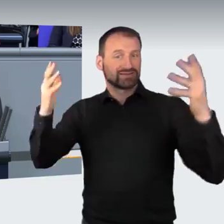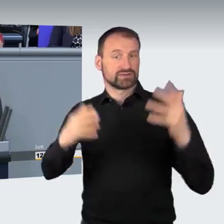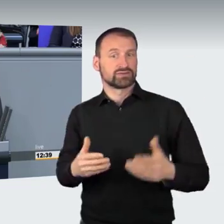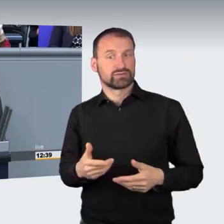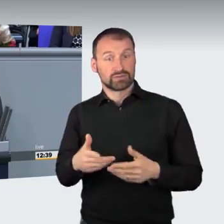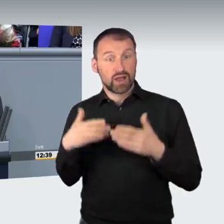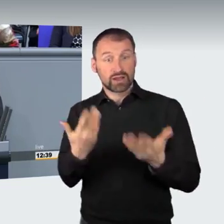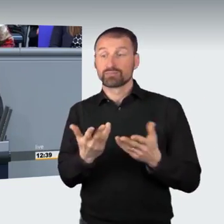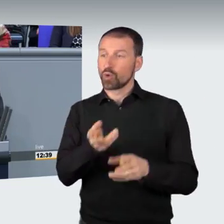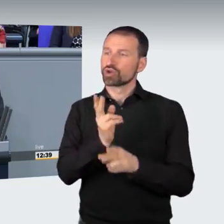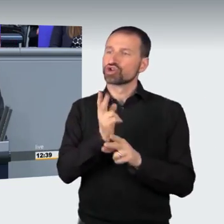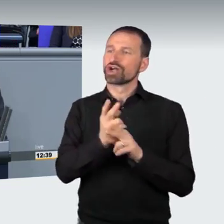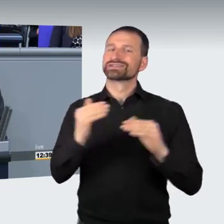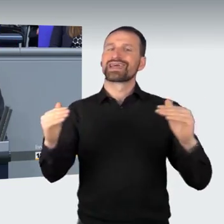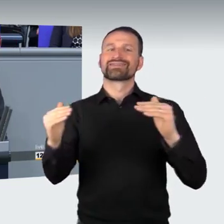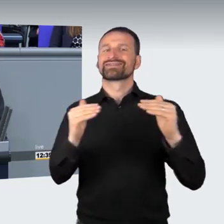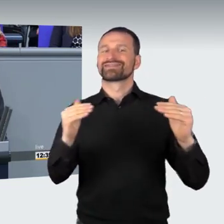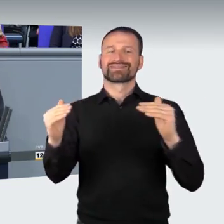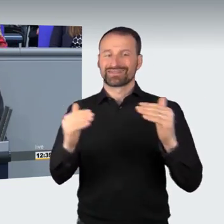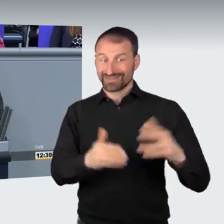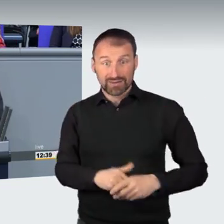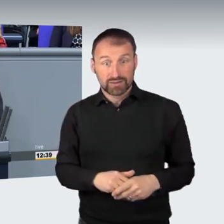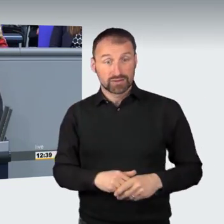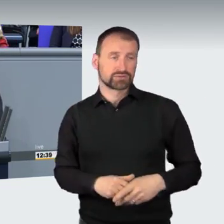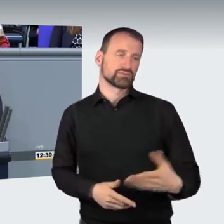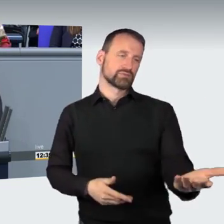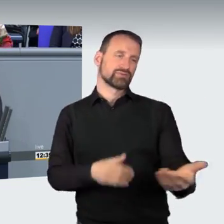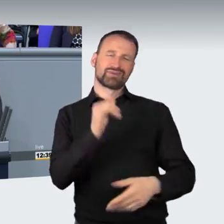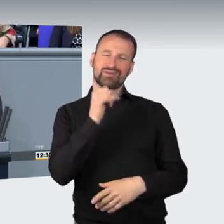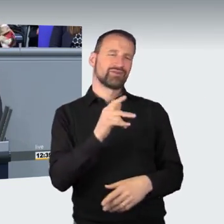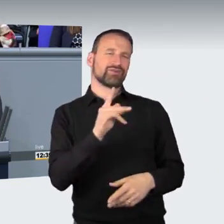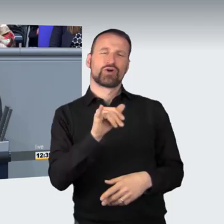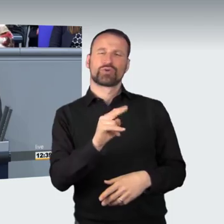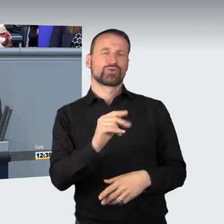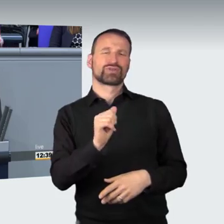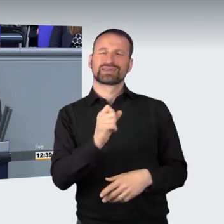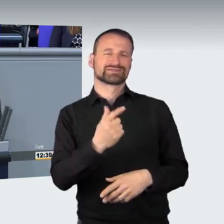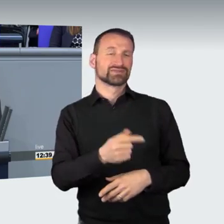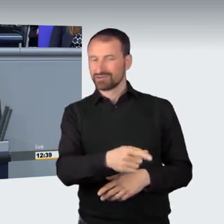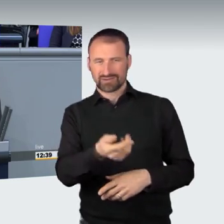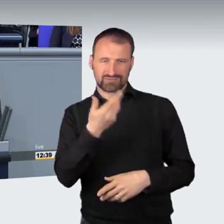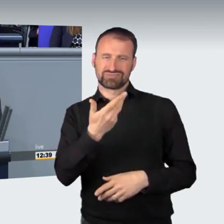Es wäre auch gut, wenn in Ihren Initiativen, die wir heute beraten, irgendetwas von neuem Bauen enthalten wäre.